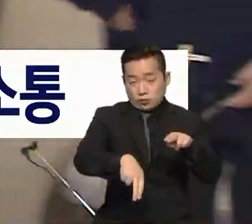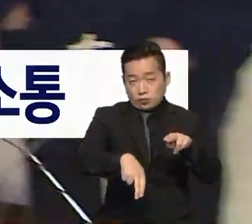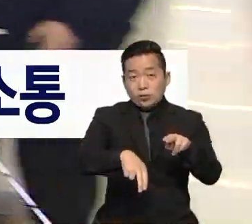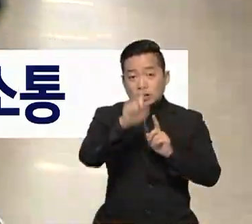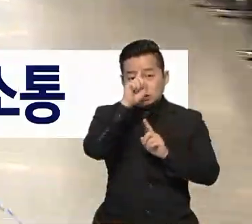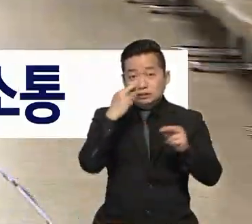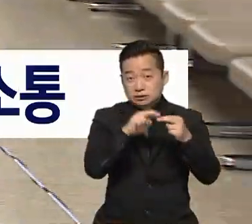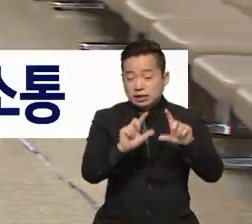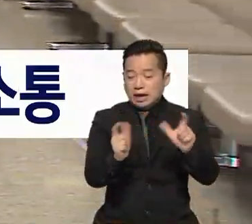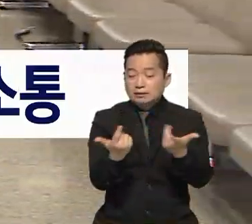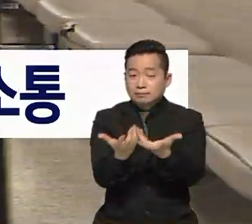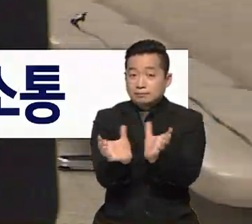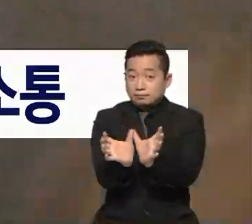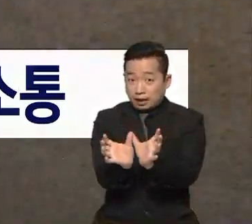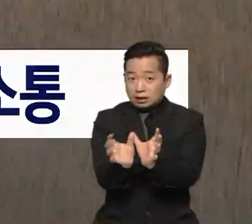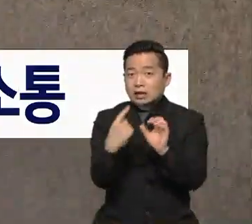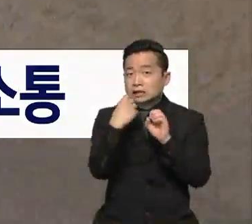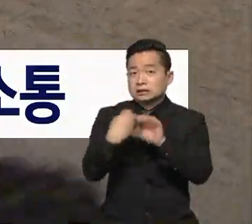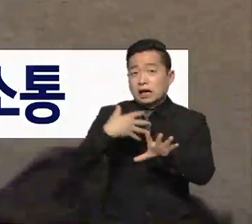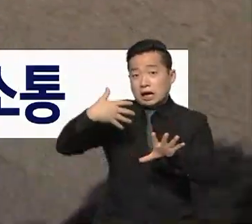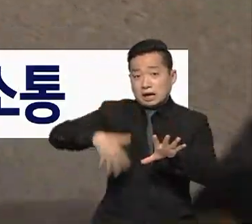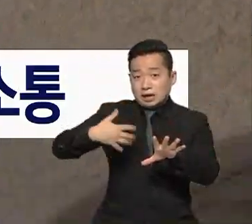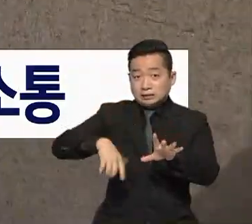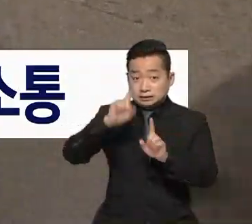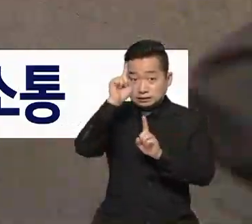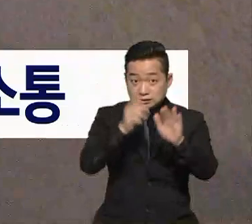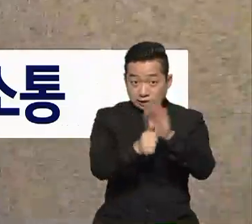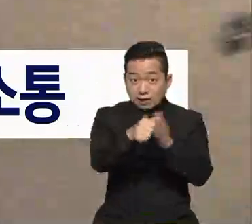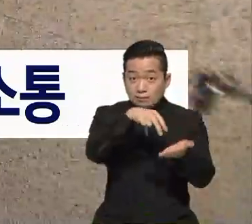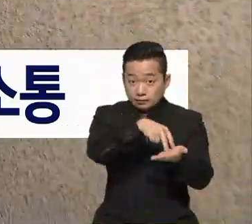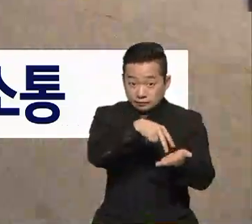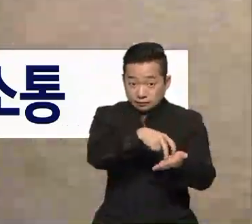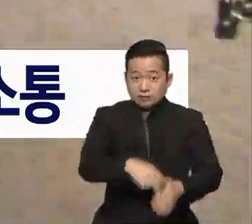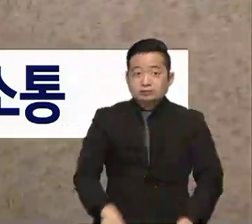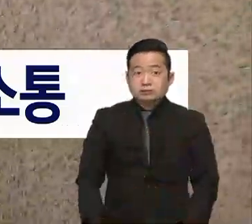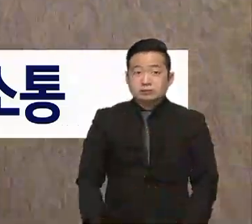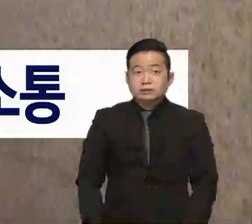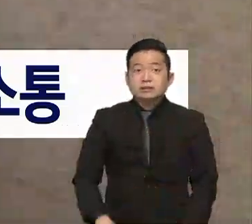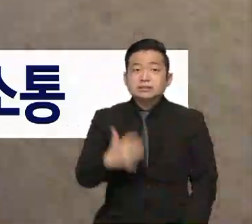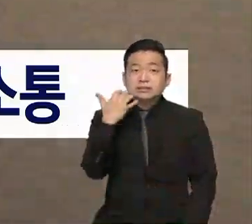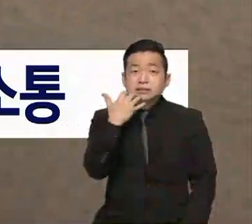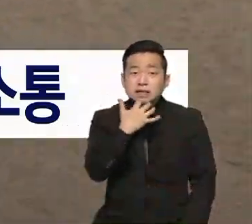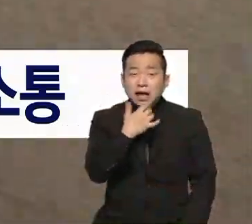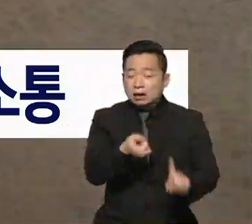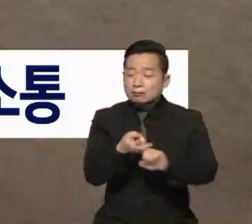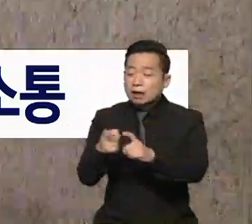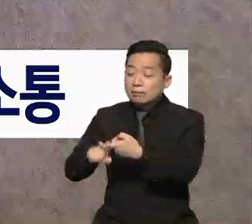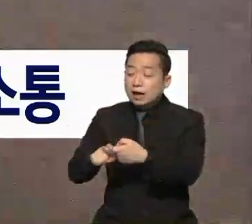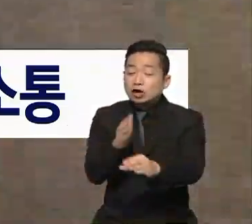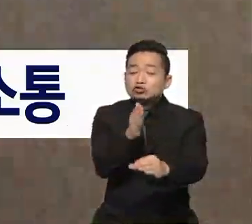답을 내놓지 않고 있는 이재명 대표는 계파 색이 옅은 중간지대 의원들을 따로 만나 소통을 이어갔습니다.